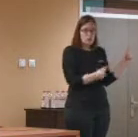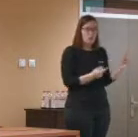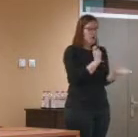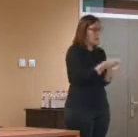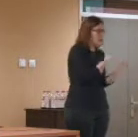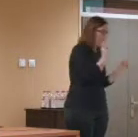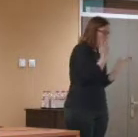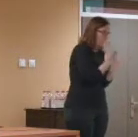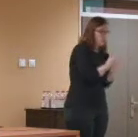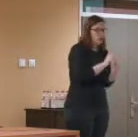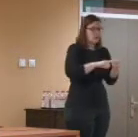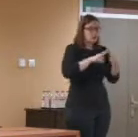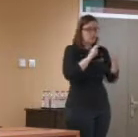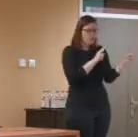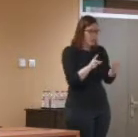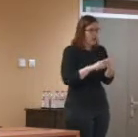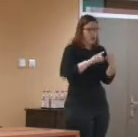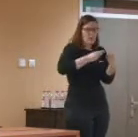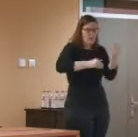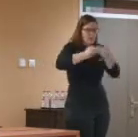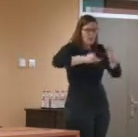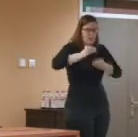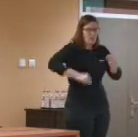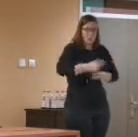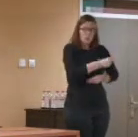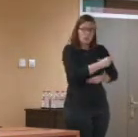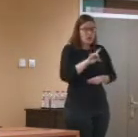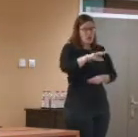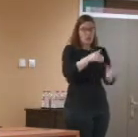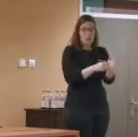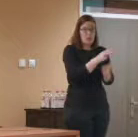Es importantísimo esta cifra. De esta hay que destacar